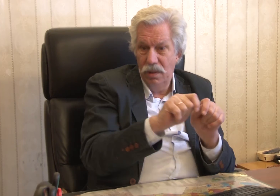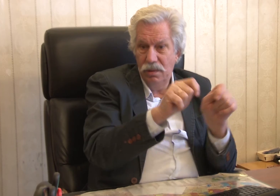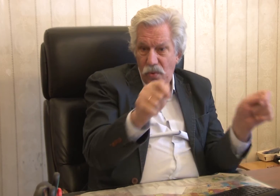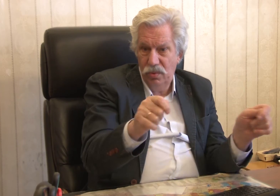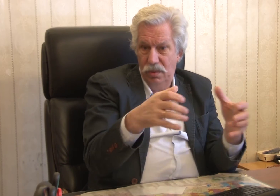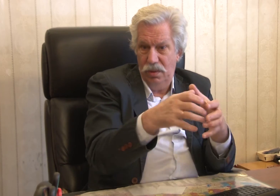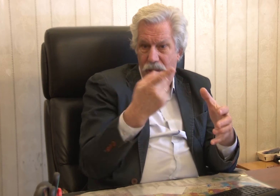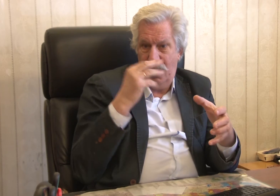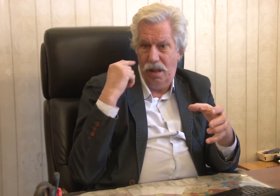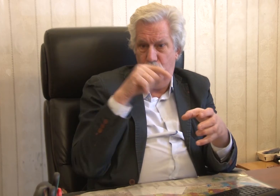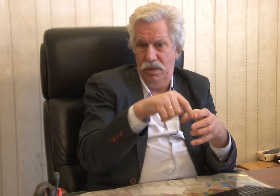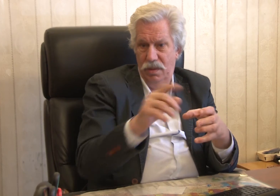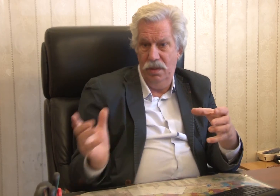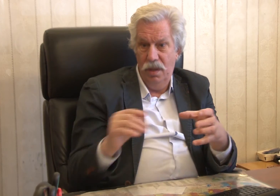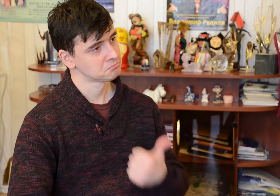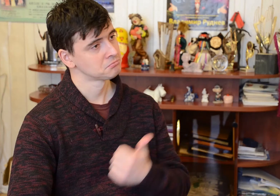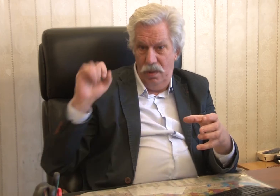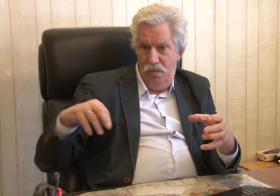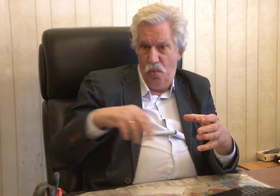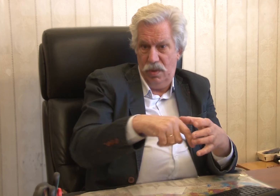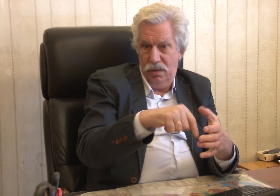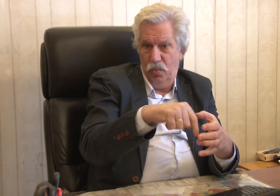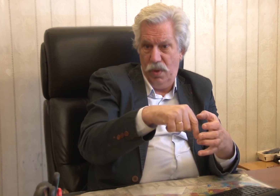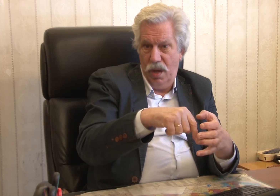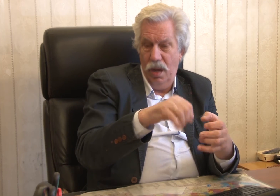открывались кружки для глухих,